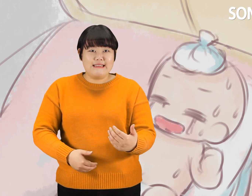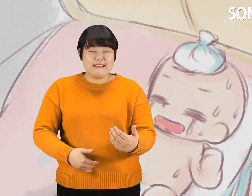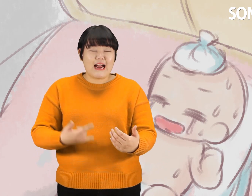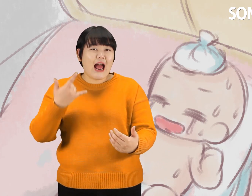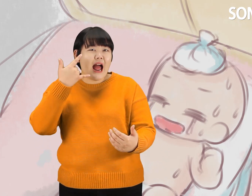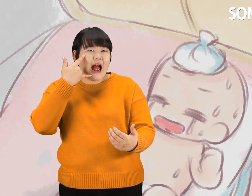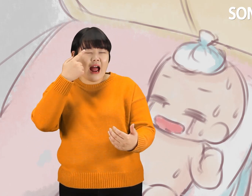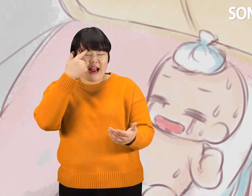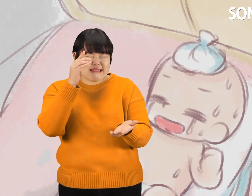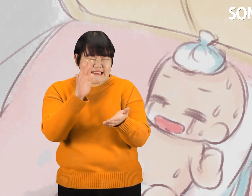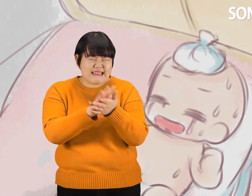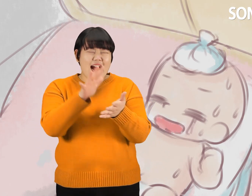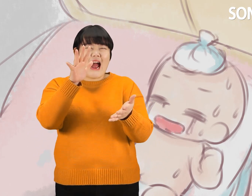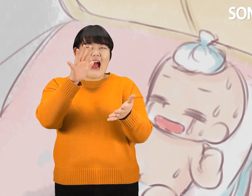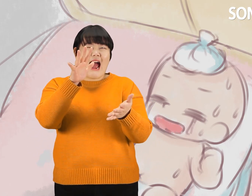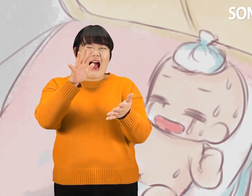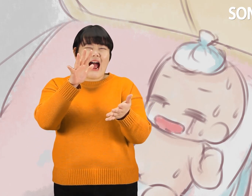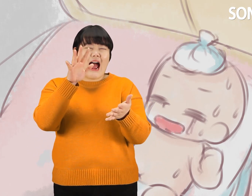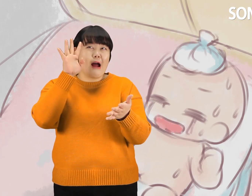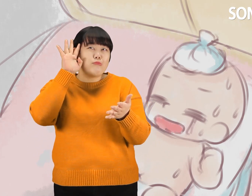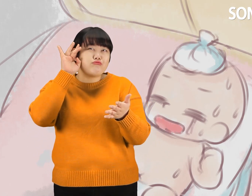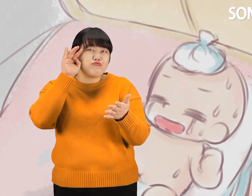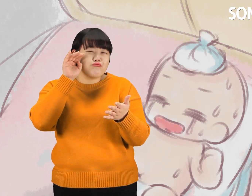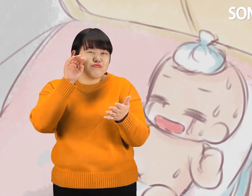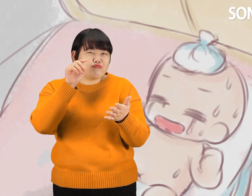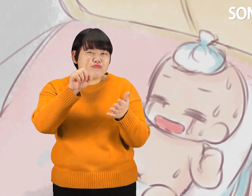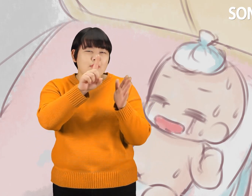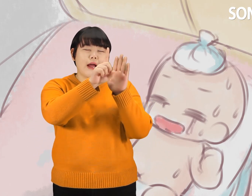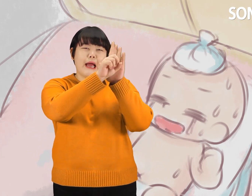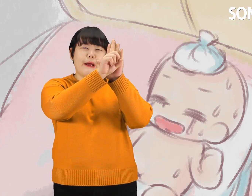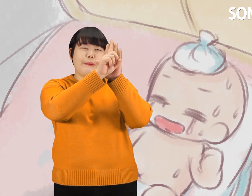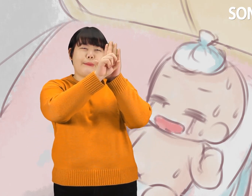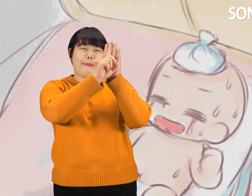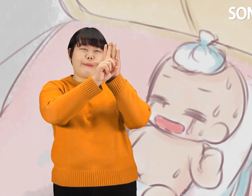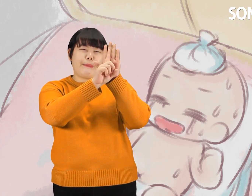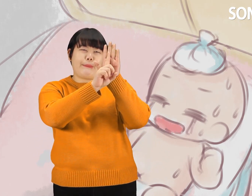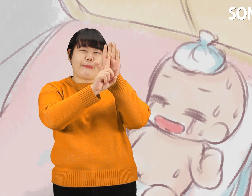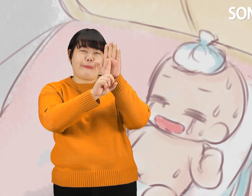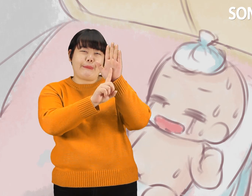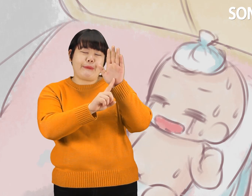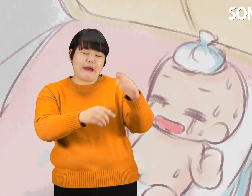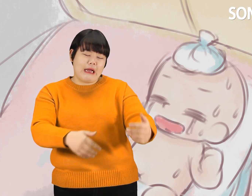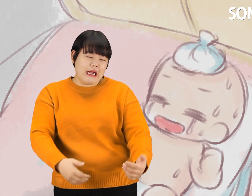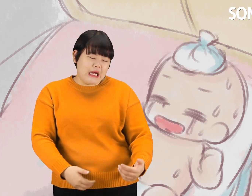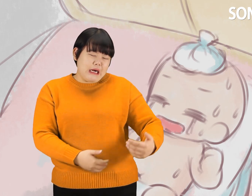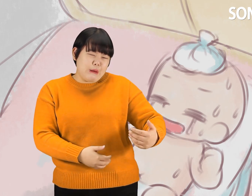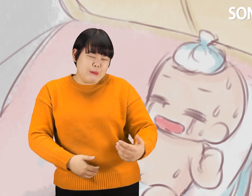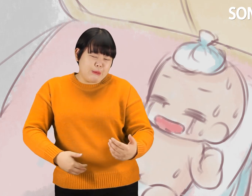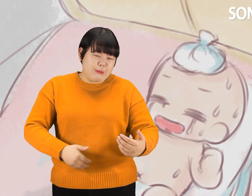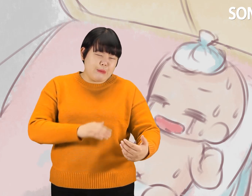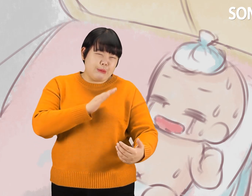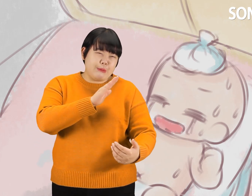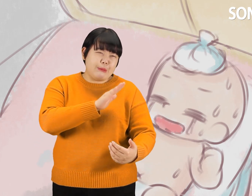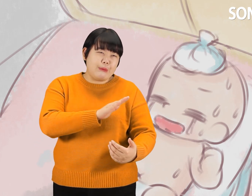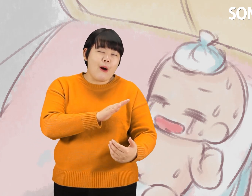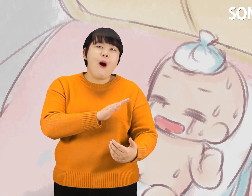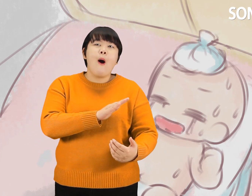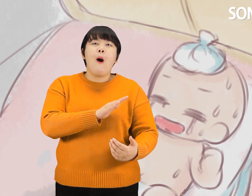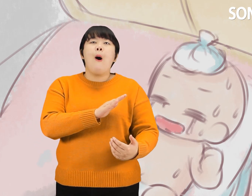ヘレンの列は数日経ってからやっと下しました。